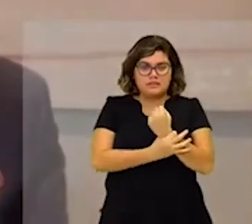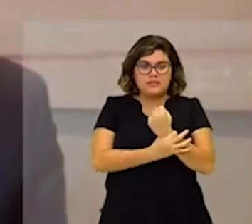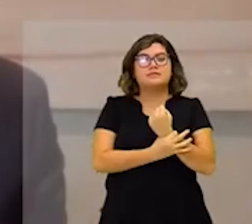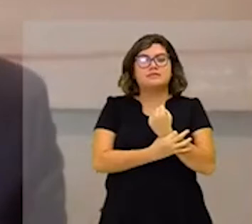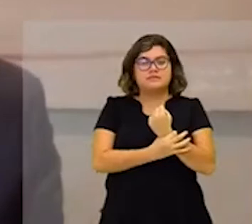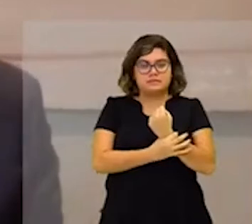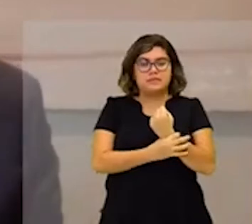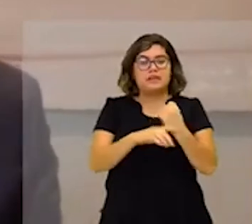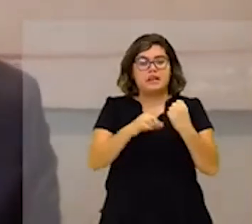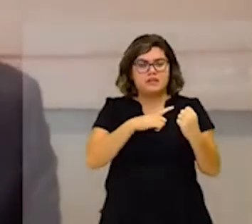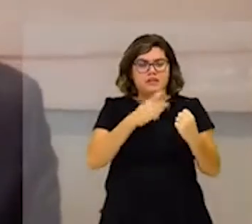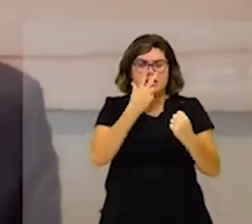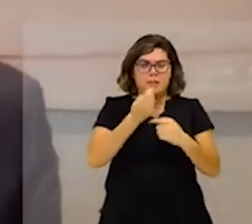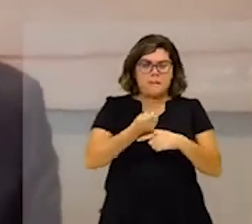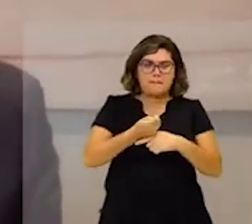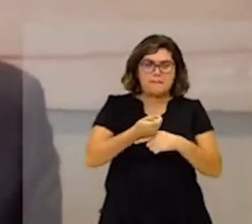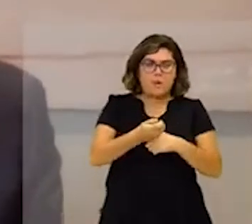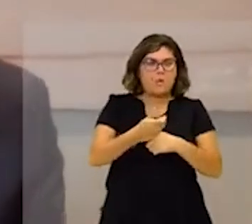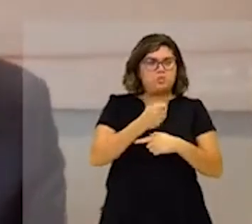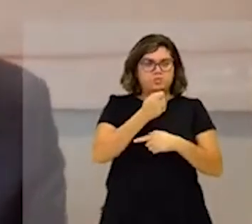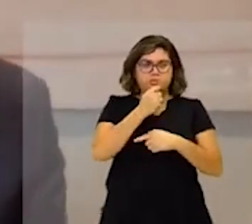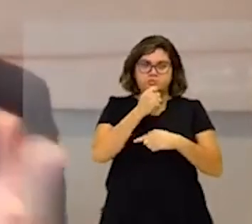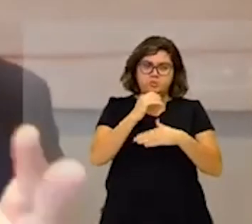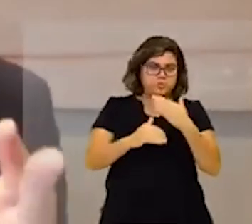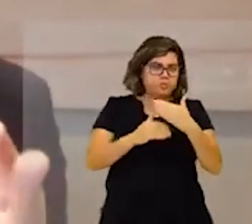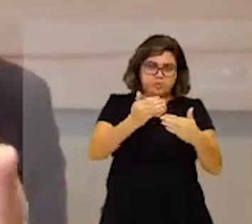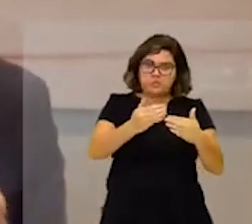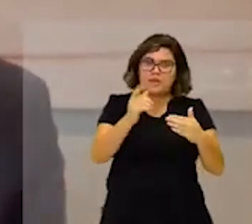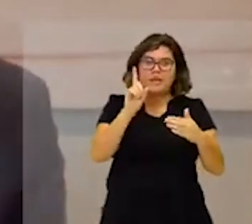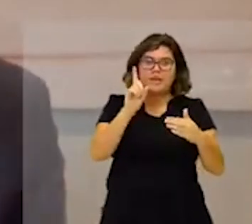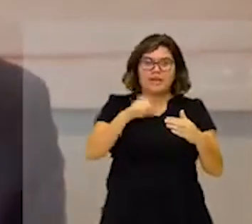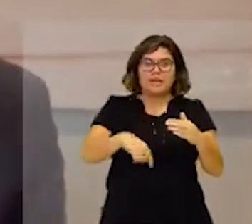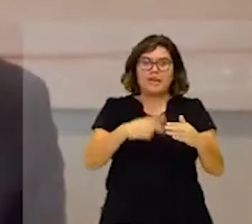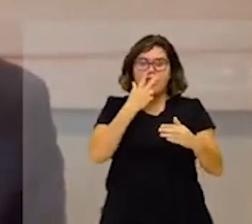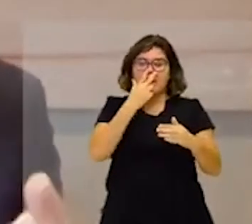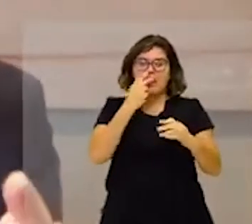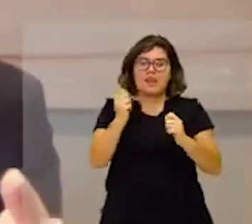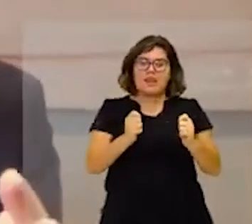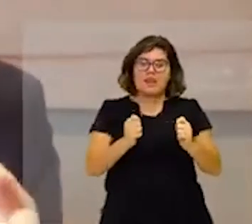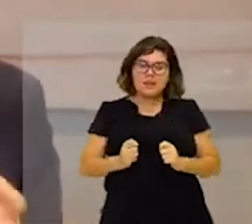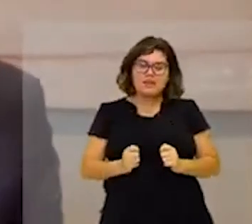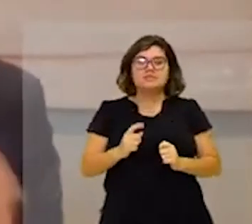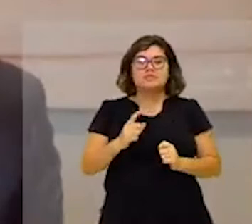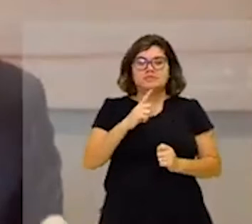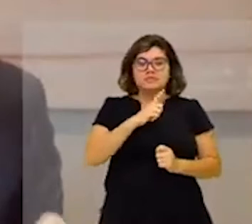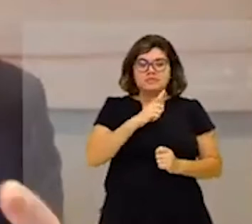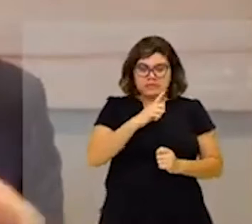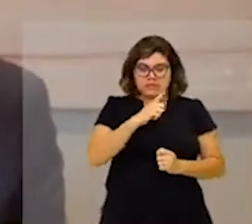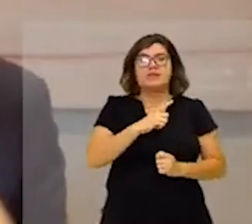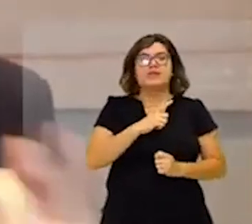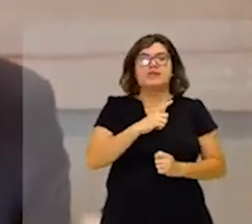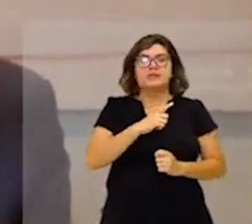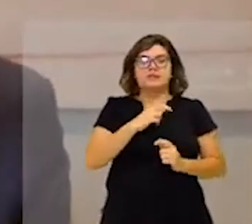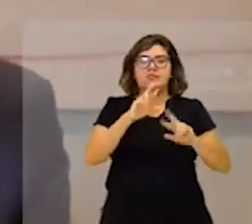aí que não se avançou e essa principialização que se refere ao financiamento E por quê Porque ainda